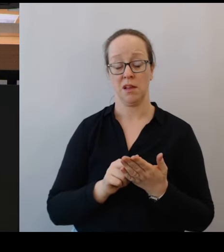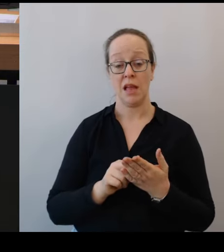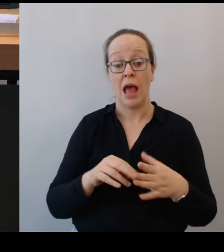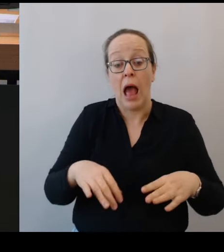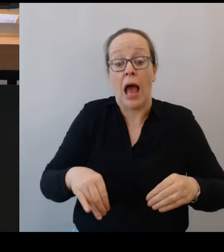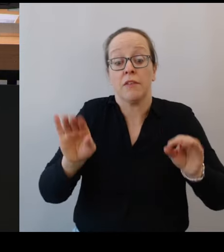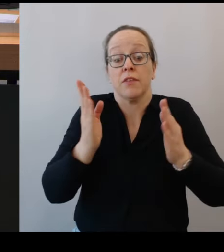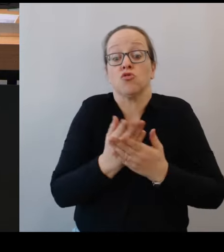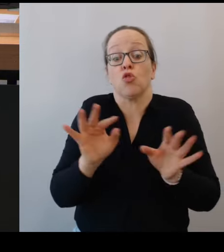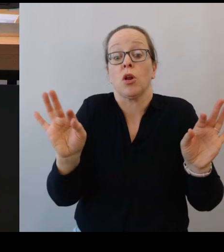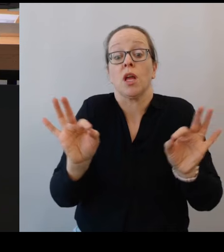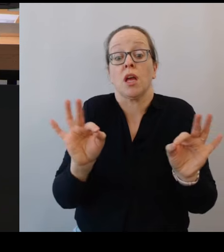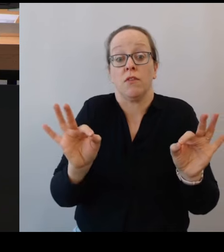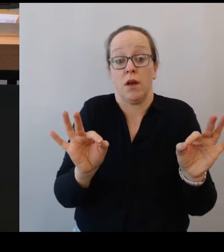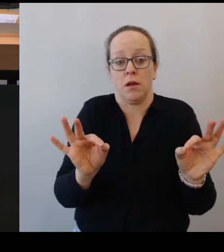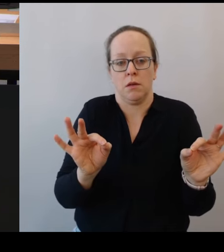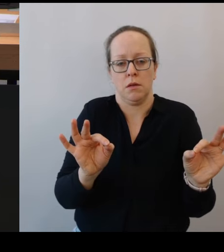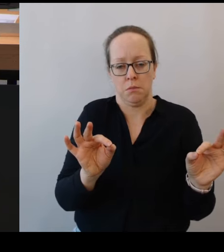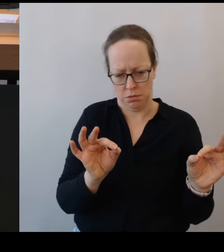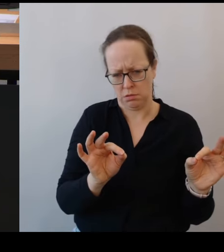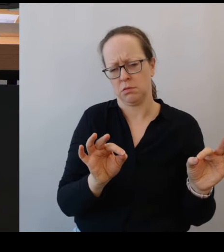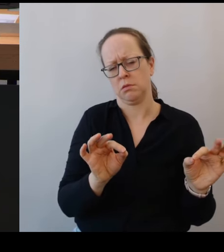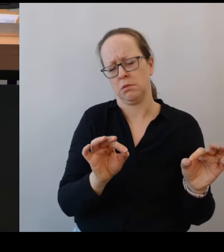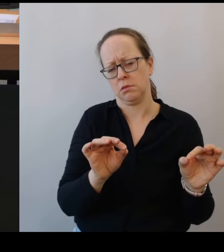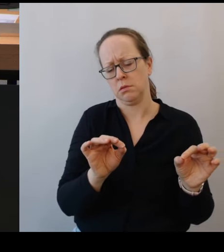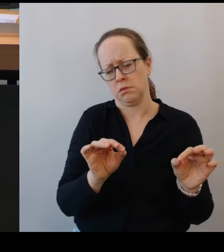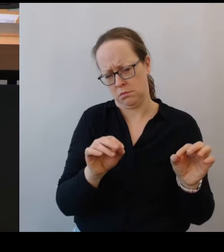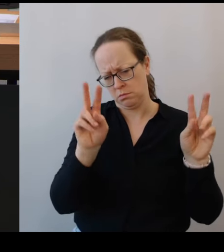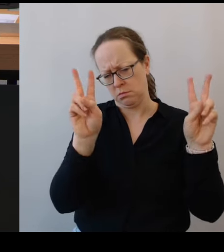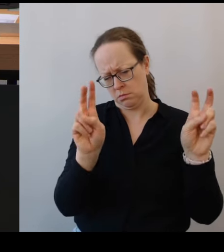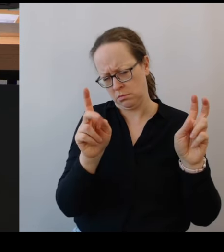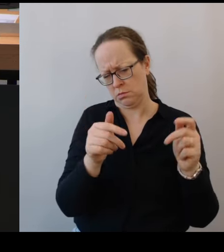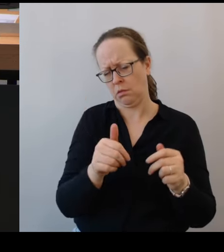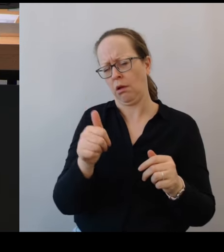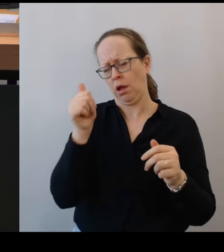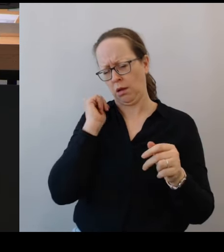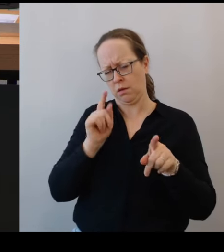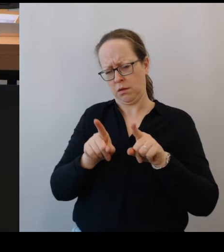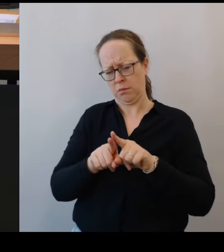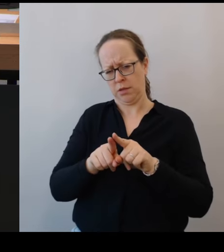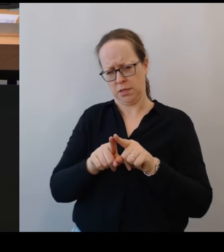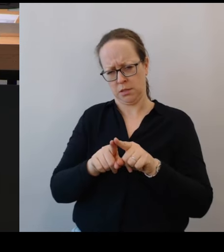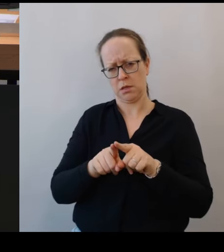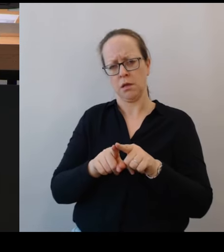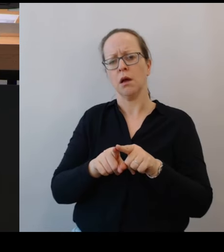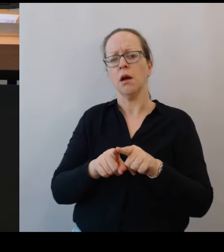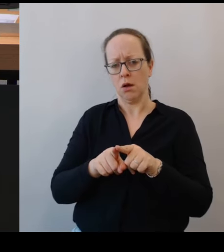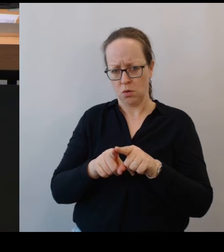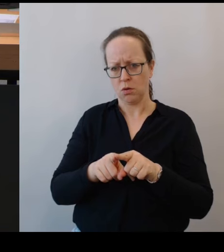Ich kann mich noch vage erinnern, was diese Anfänge gewesen wären. Wehret den Anfängen wäre gewesen, als